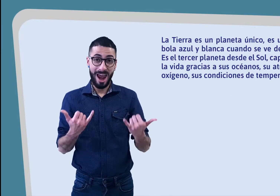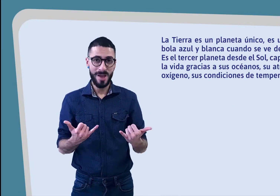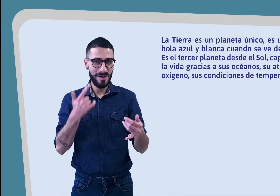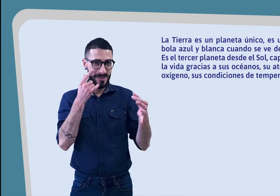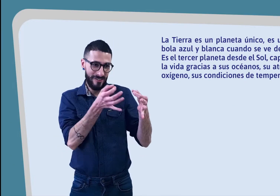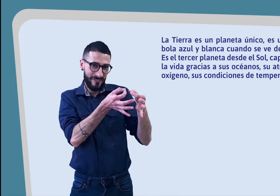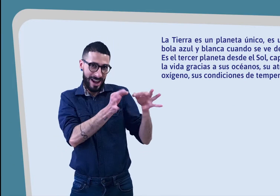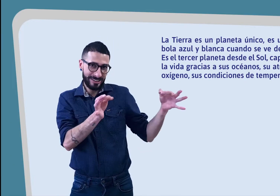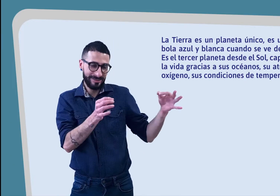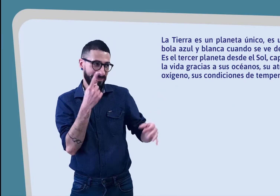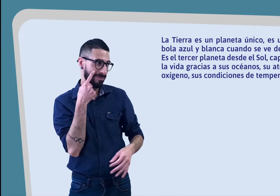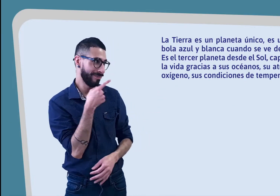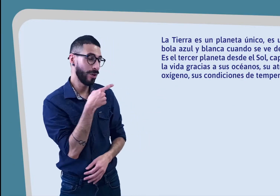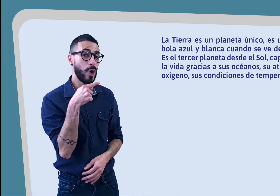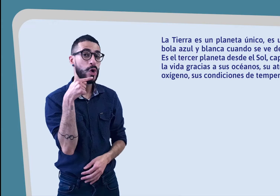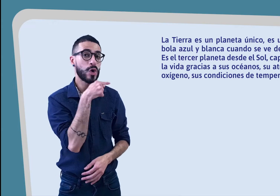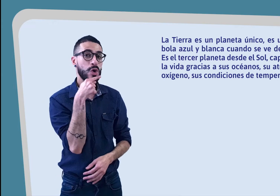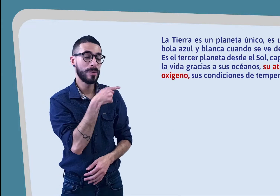Ahora observen esta frase en rojo.